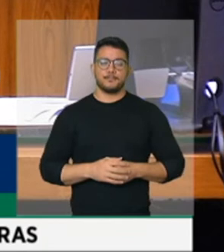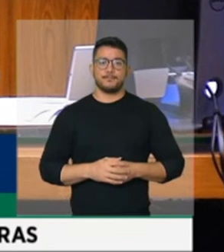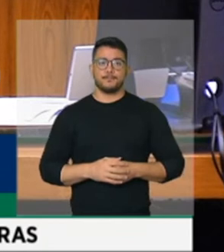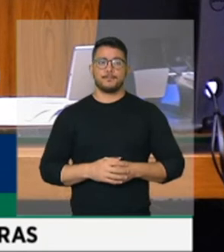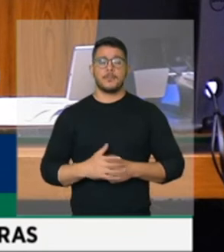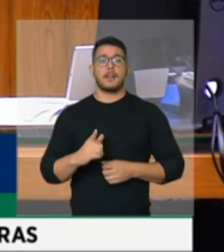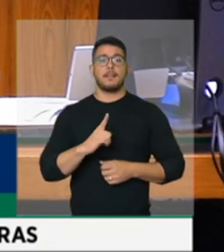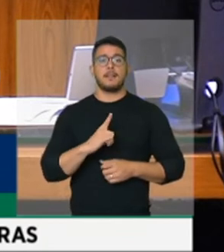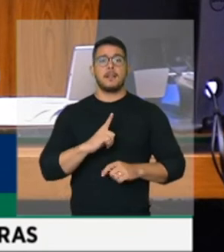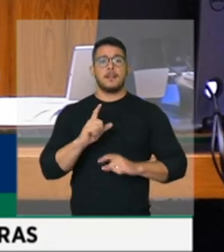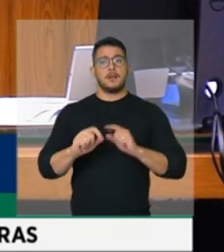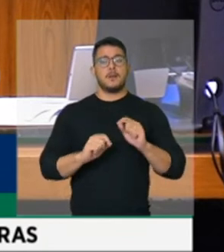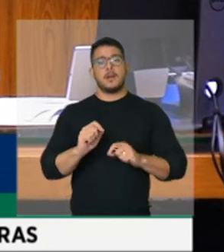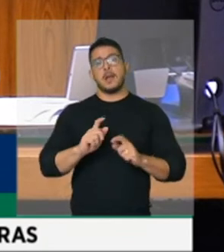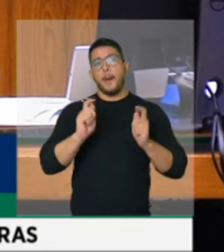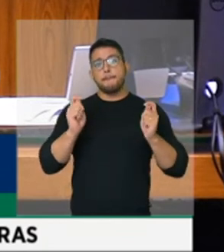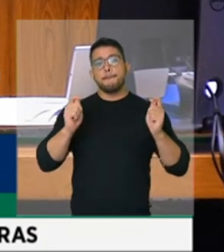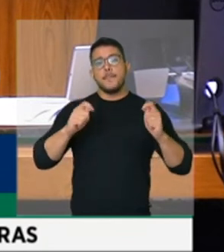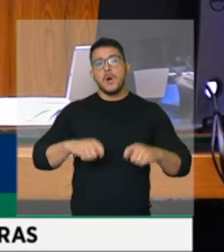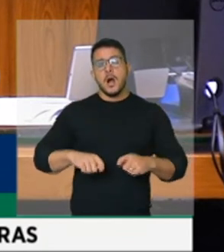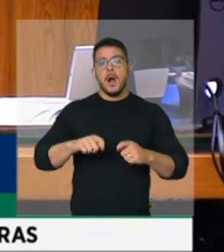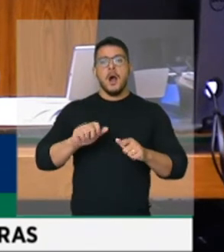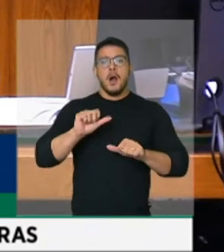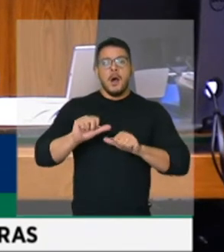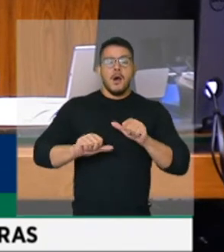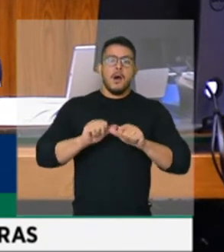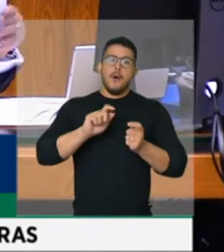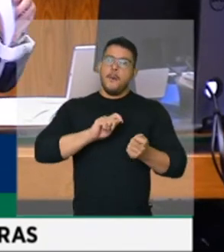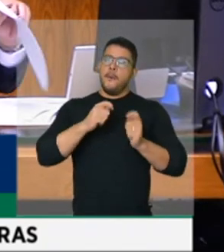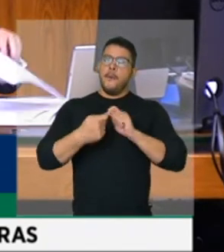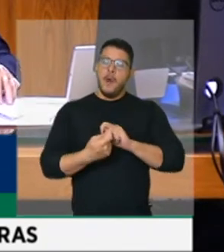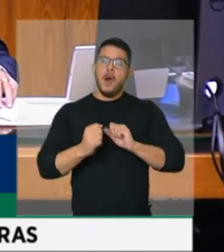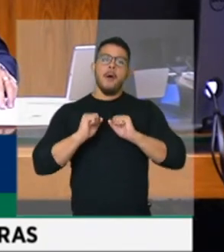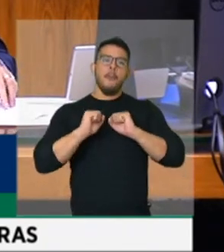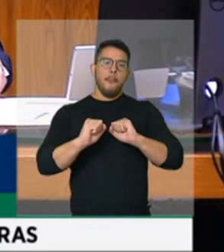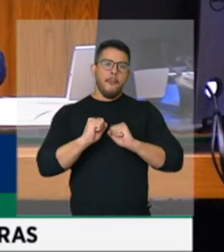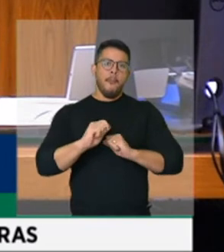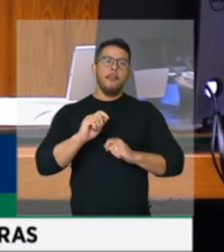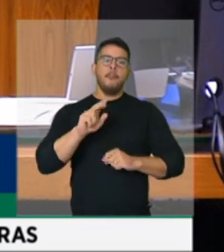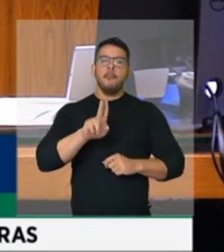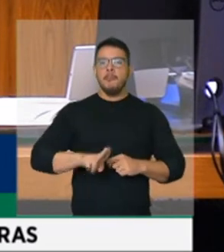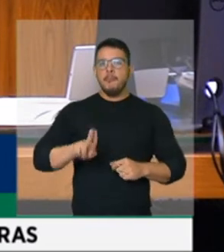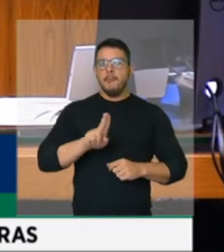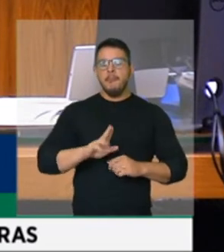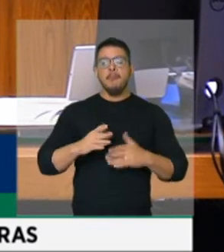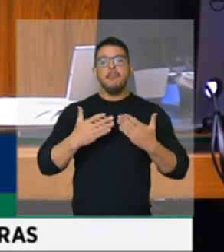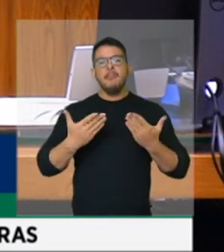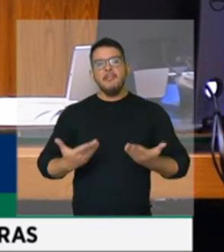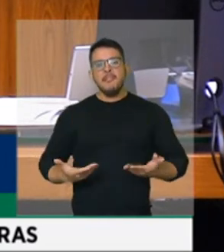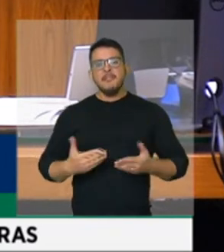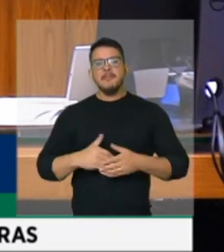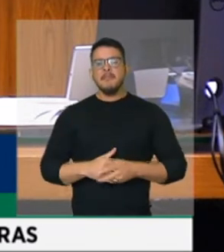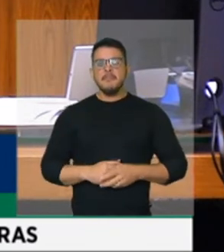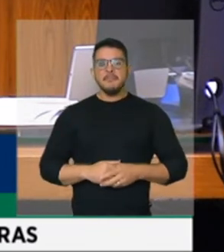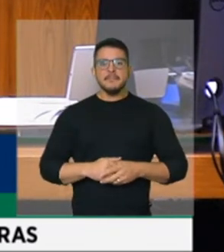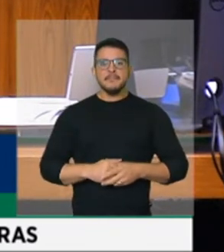SAÚDE PÚBLICA DESIGNAM CONDIÇÕES ALTERNATIVAS BASTANDO QUALQUER DELAS PARA SUA INCIDÊNCIA. ANTE O QUADRO DE RIGOR DESIGNAÇÃO DE